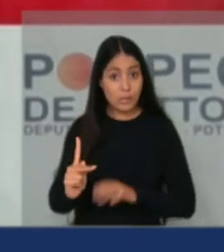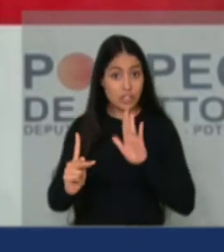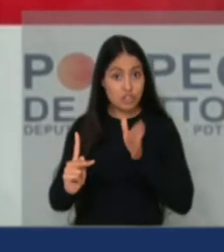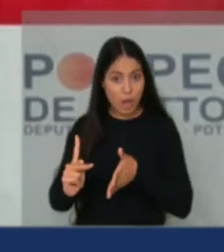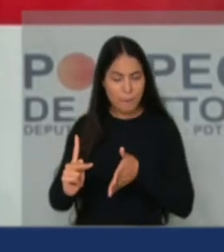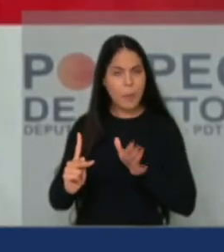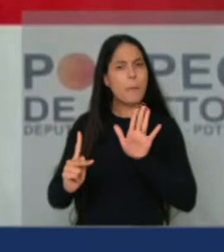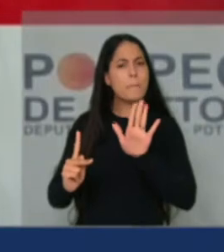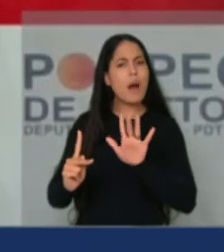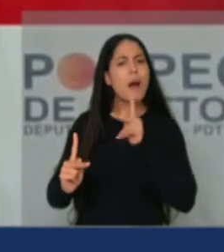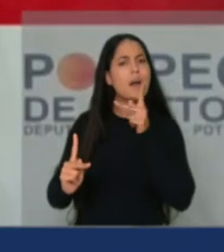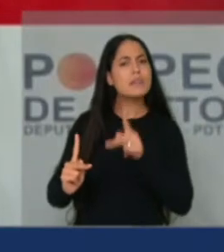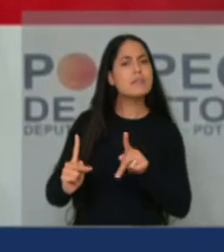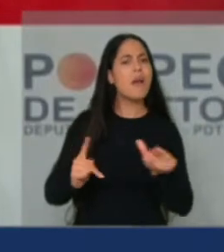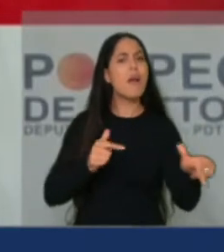TRABALHAR, E ELE CONTINUA CONTRIBUINDO, ELE ESTÁ COM